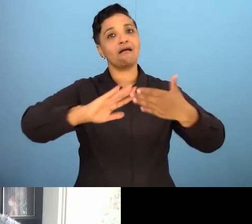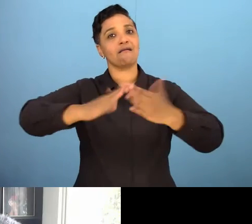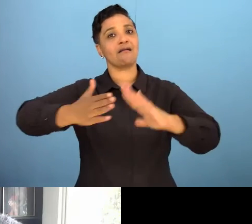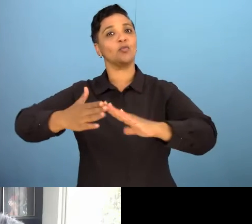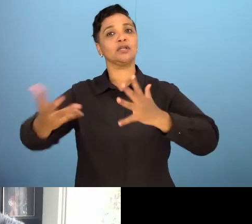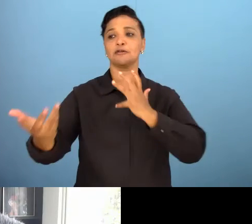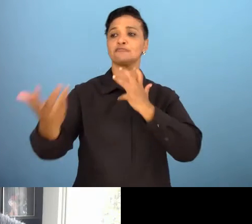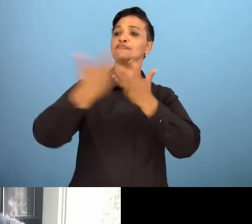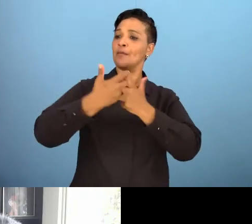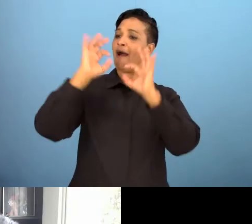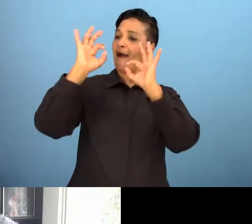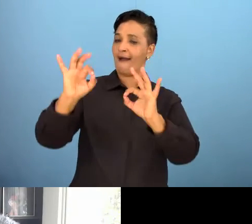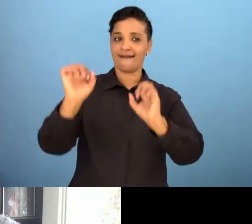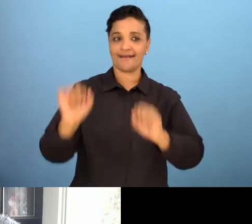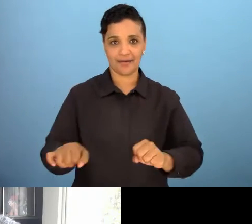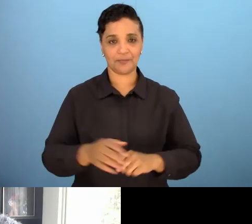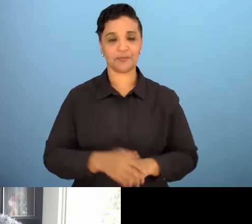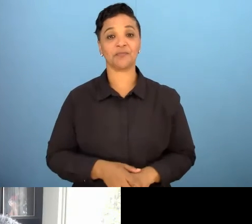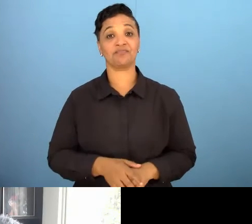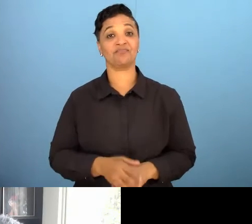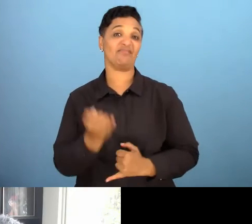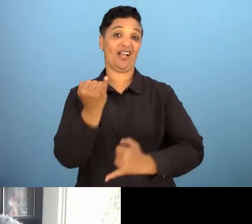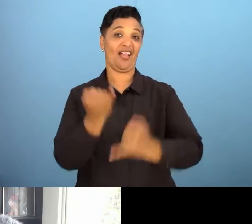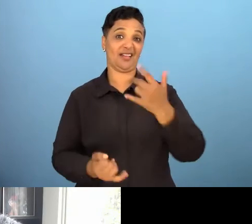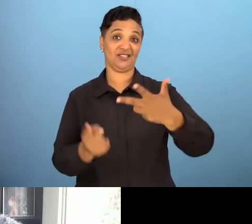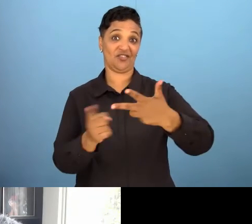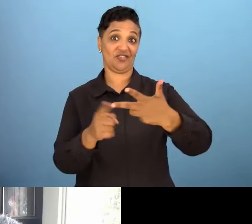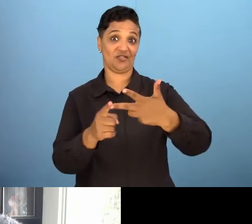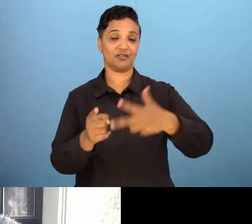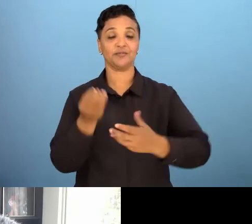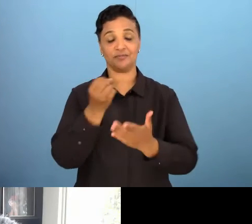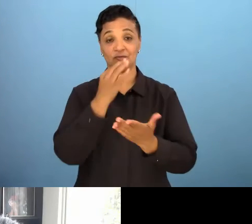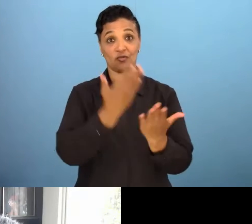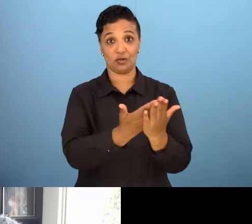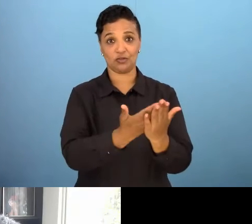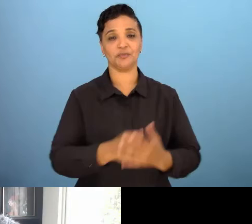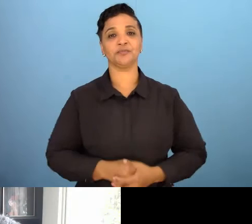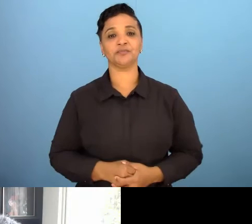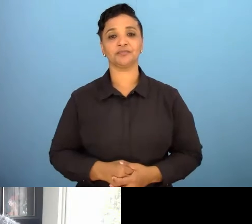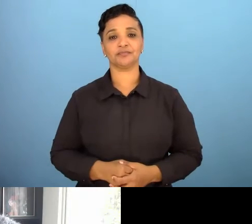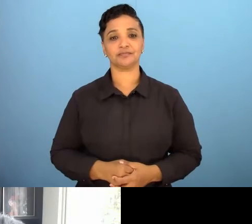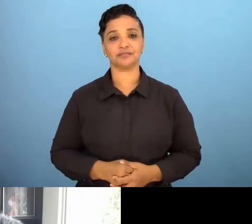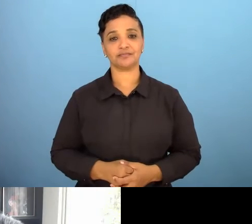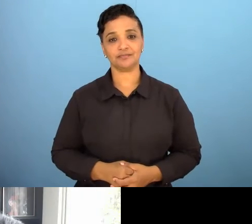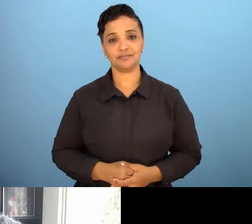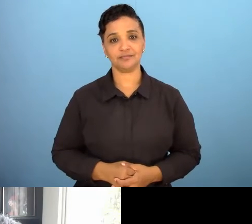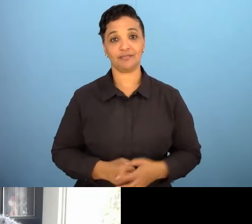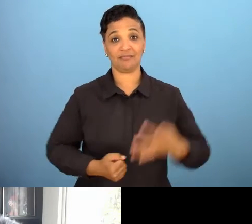por las diferentes comunidades y culturas.